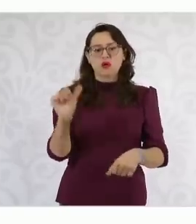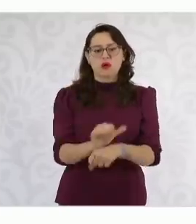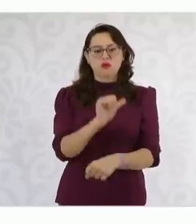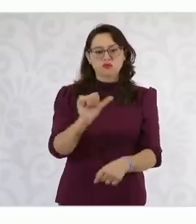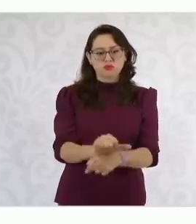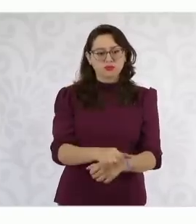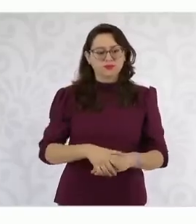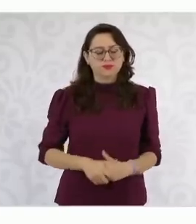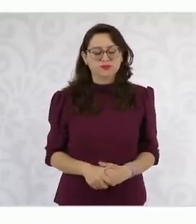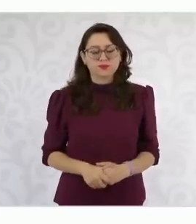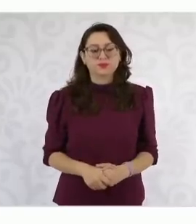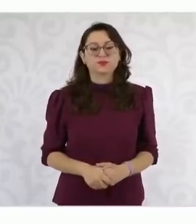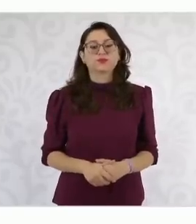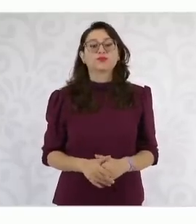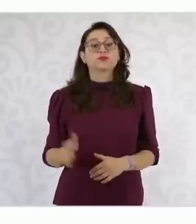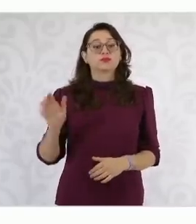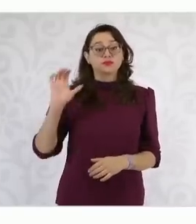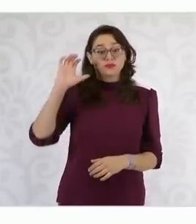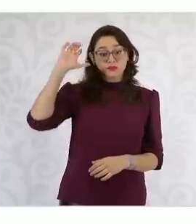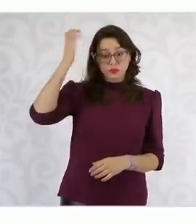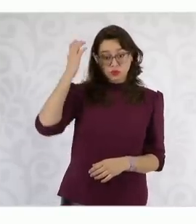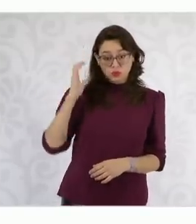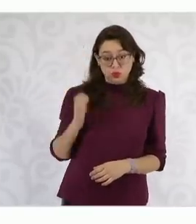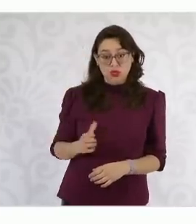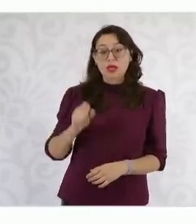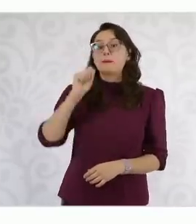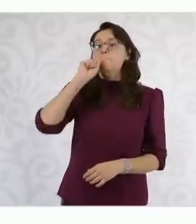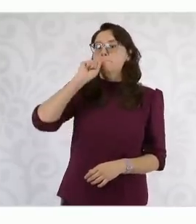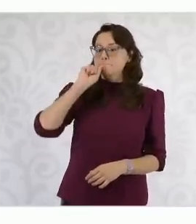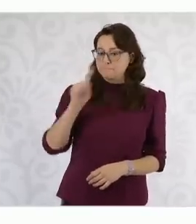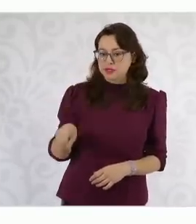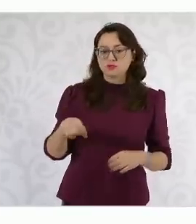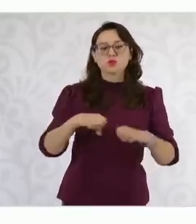municipio de Culiacán en una acción realizada por el gabinete de seguridad se detuvo un